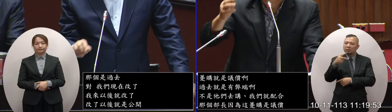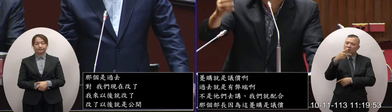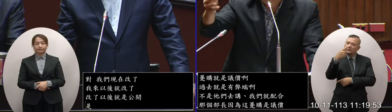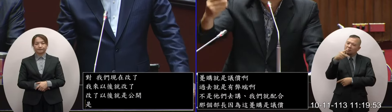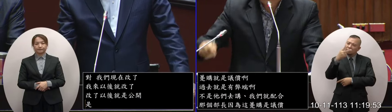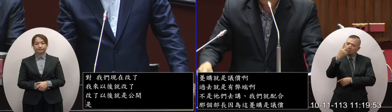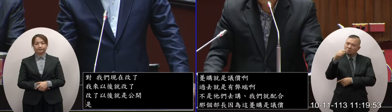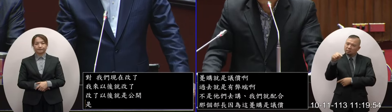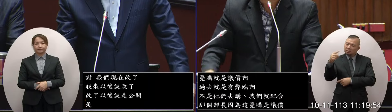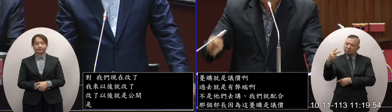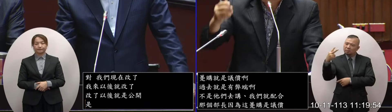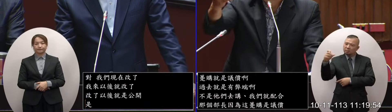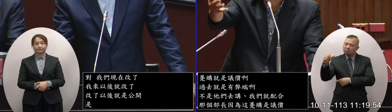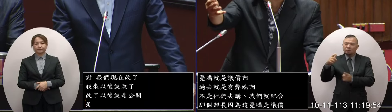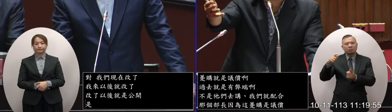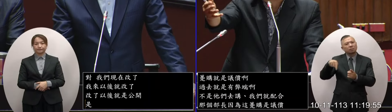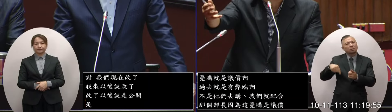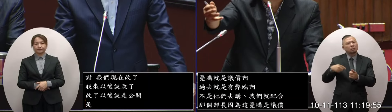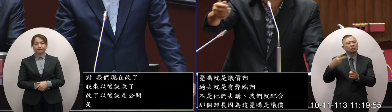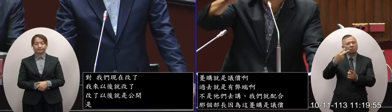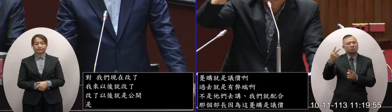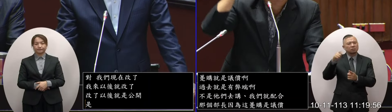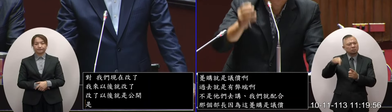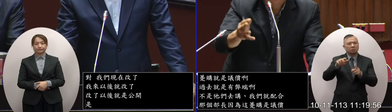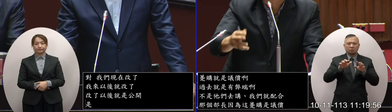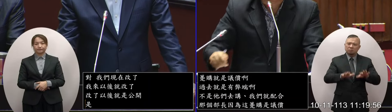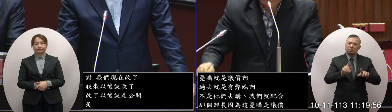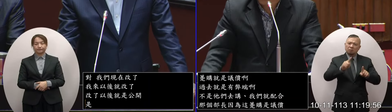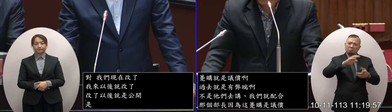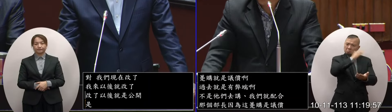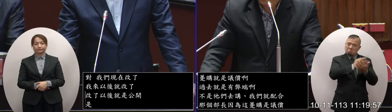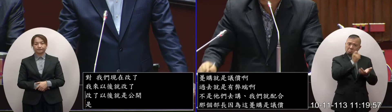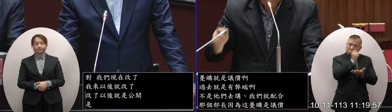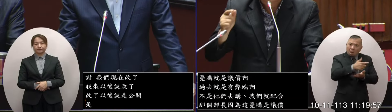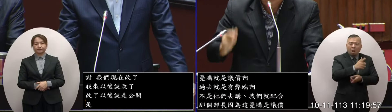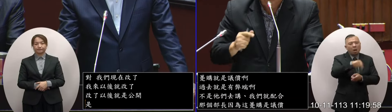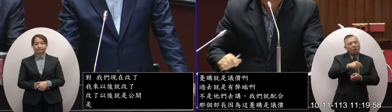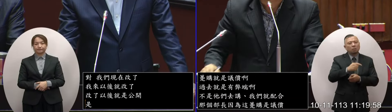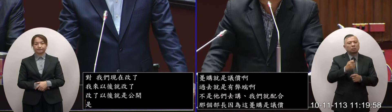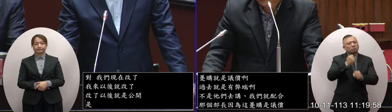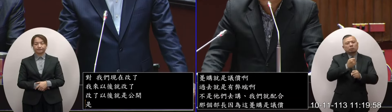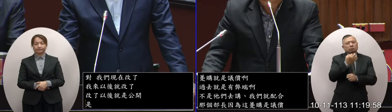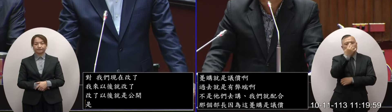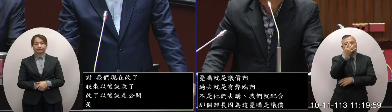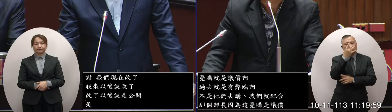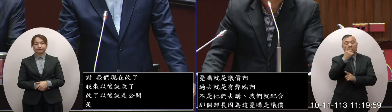結果現在又沒有辦法 做啊你又幫他開方便 資本這個講實在話